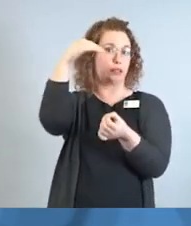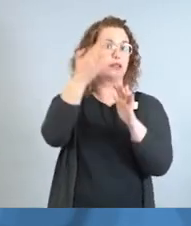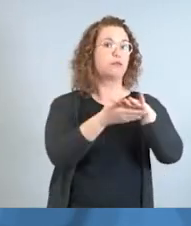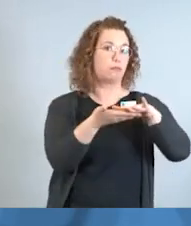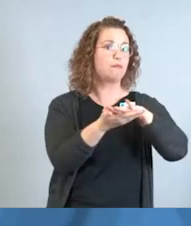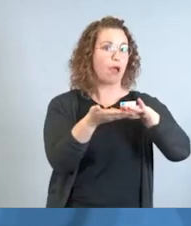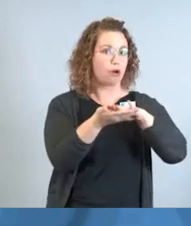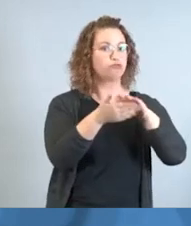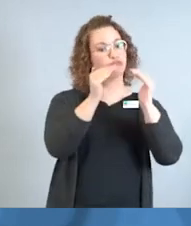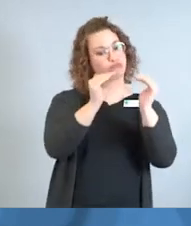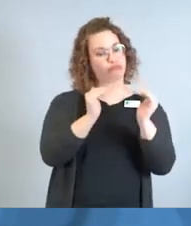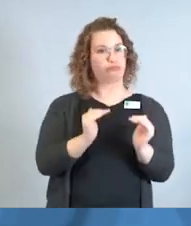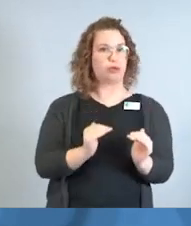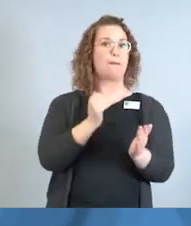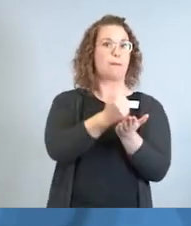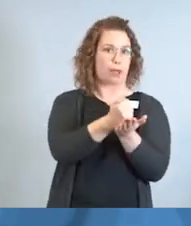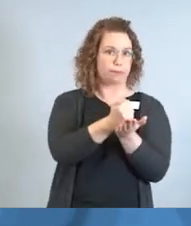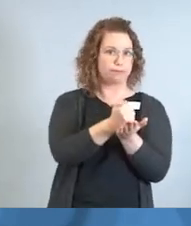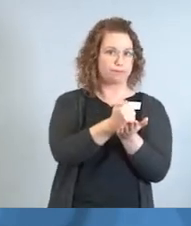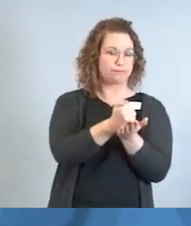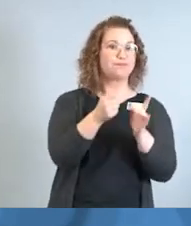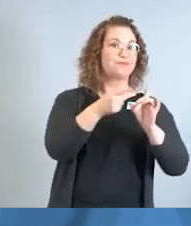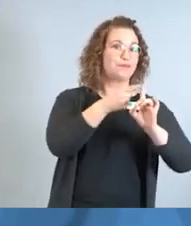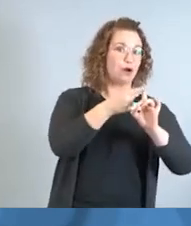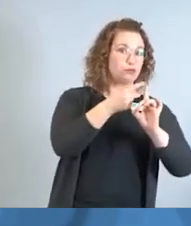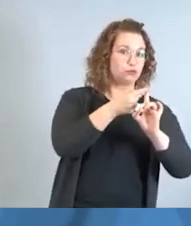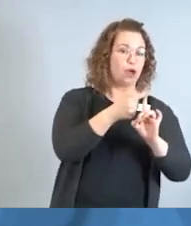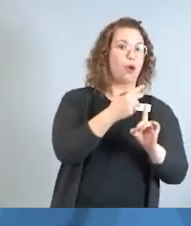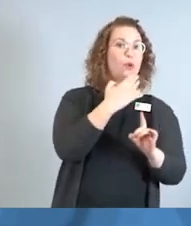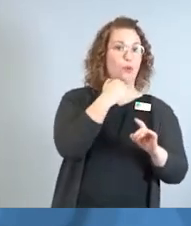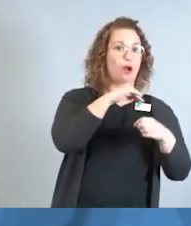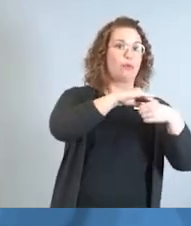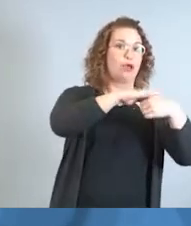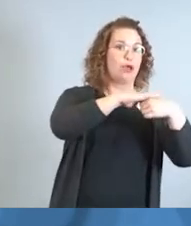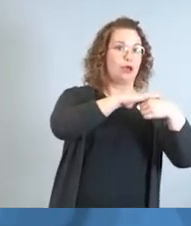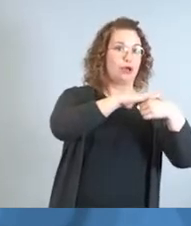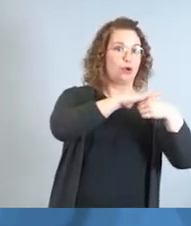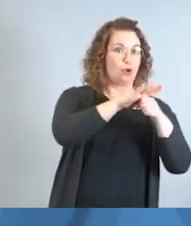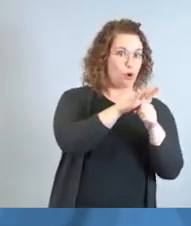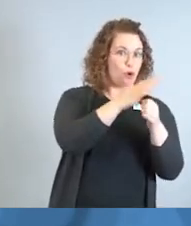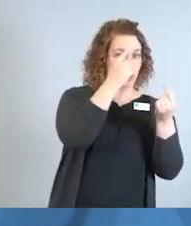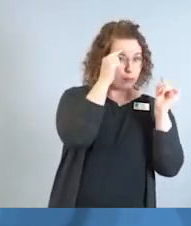Aluksi rokotettiin ensilinjan terveydenhuollon ammattilaisia, jotka hoitavat koronapotilaita,